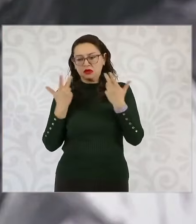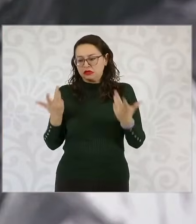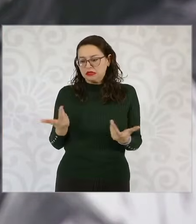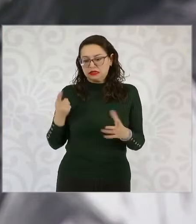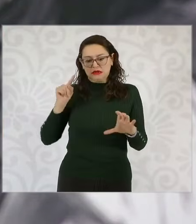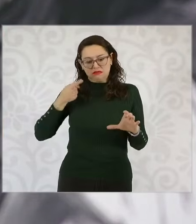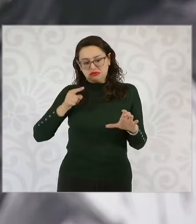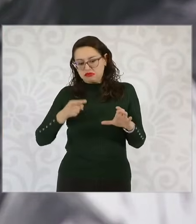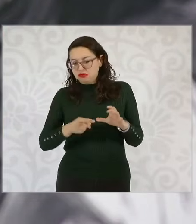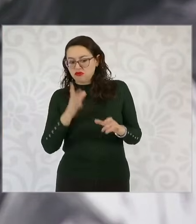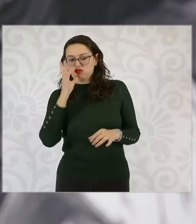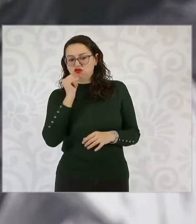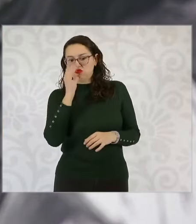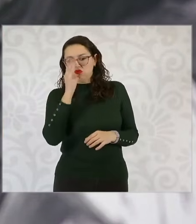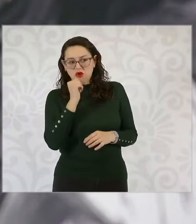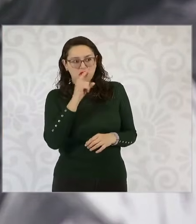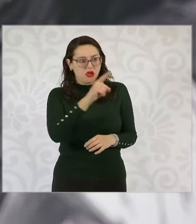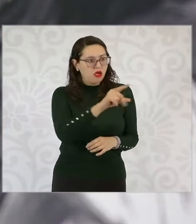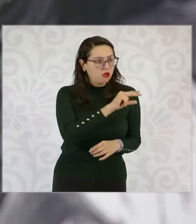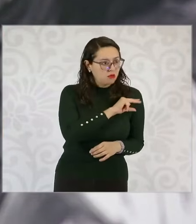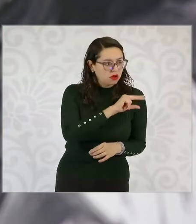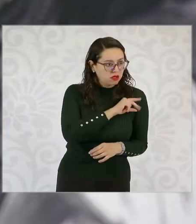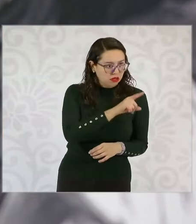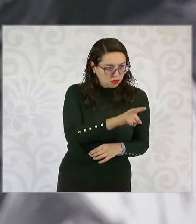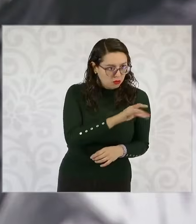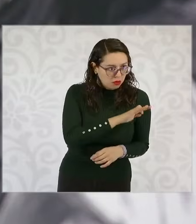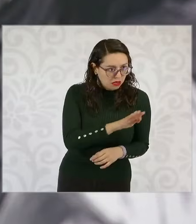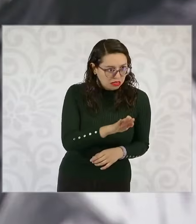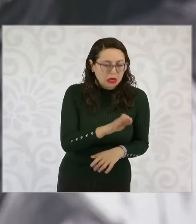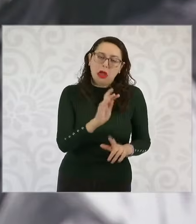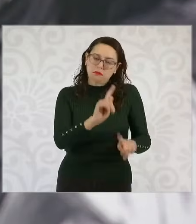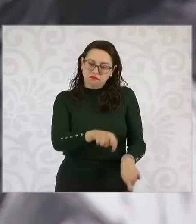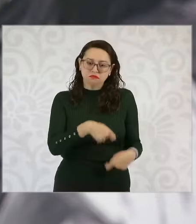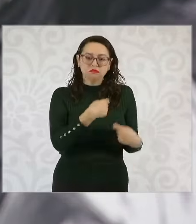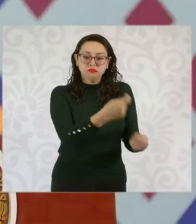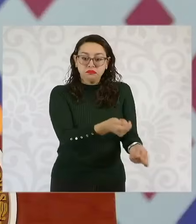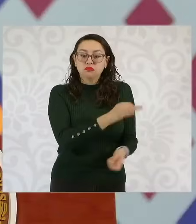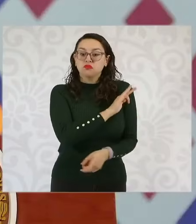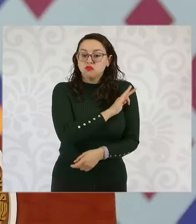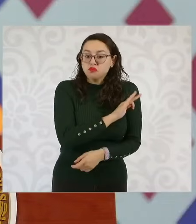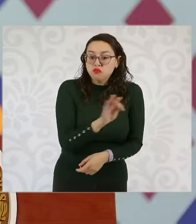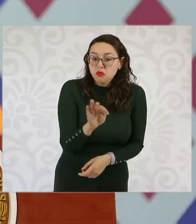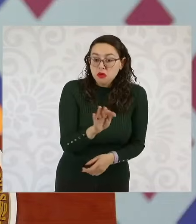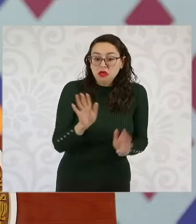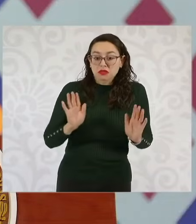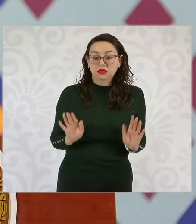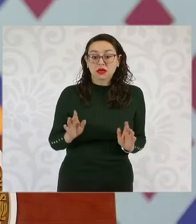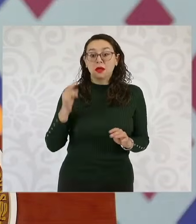profundas o petróleo extrapesado pemx tendrá la posibilidad de decidir si realiza la explotación